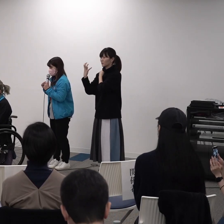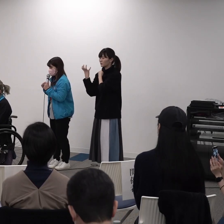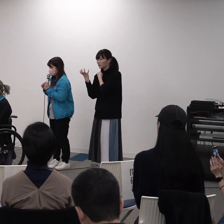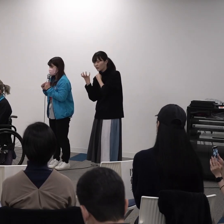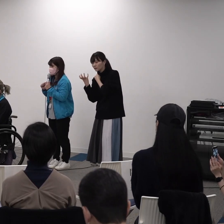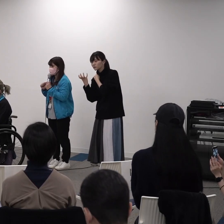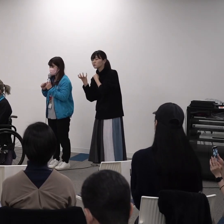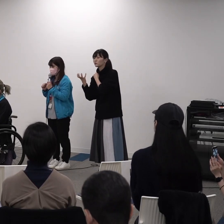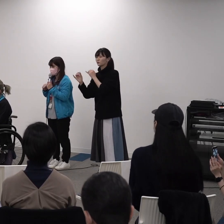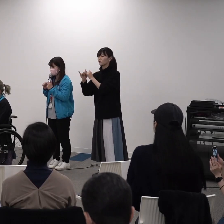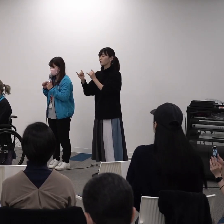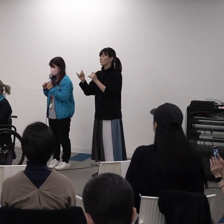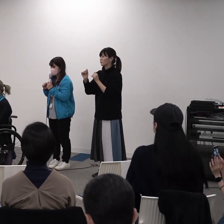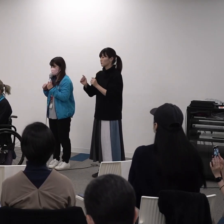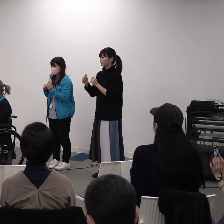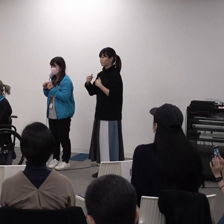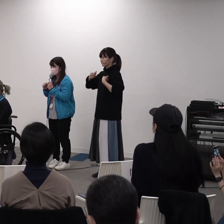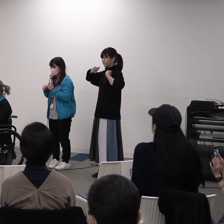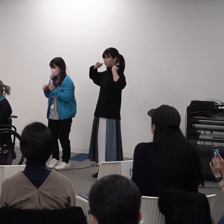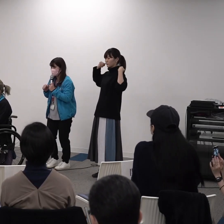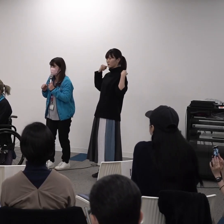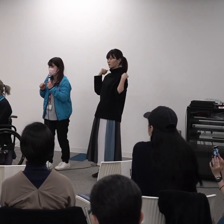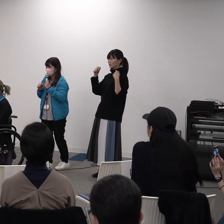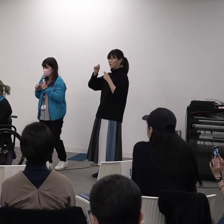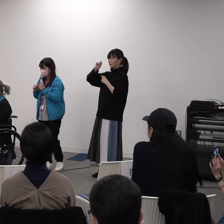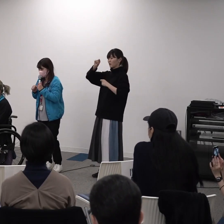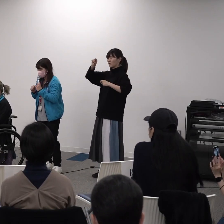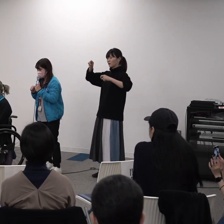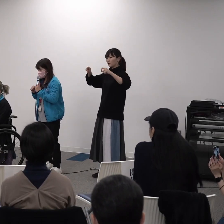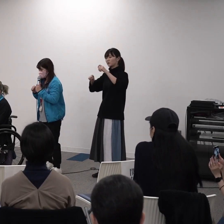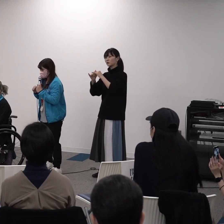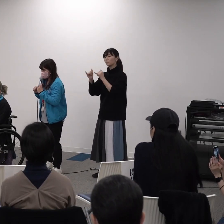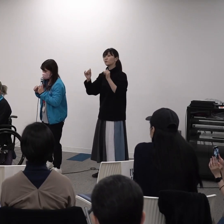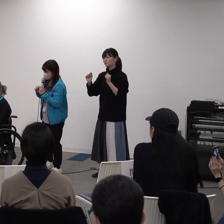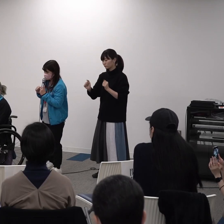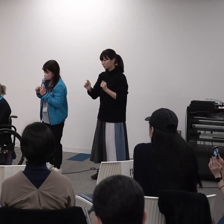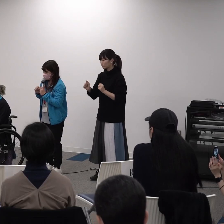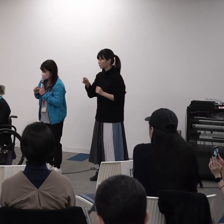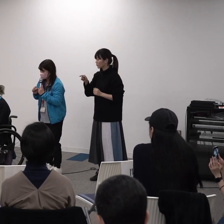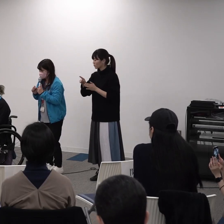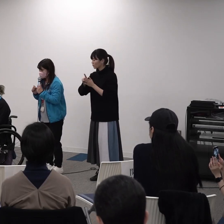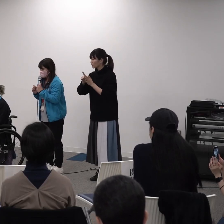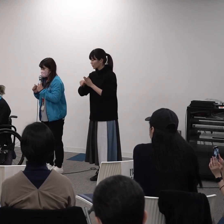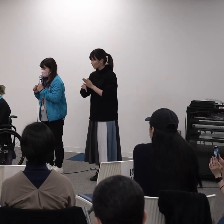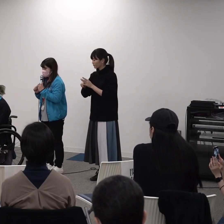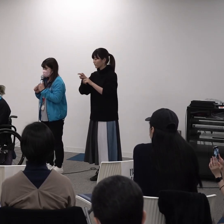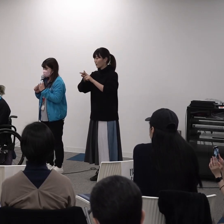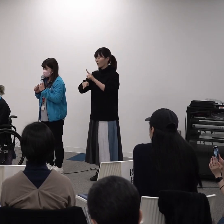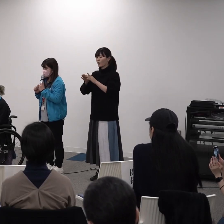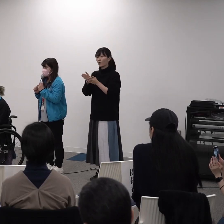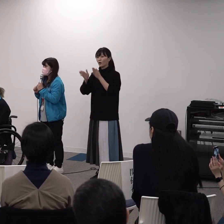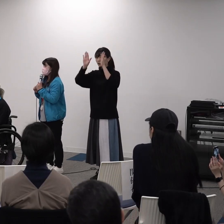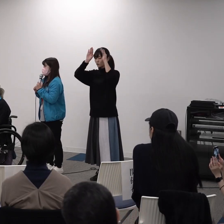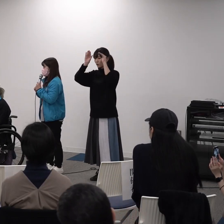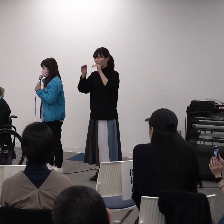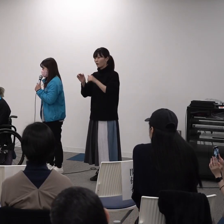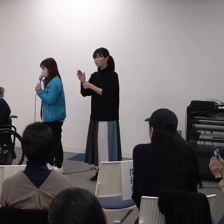する方もいて 上着を脱ぐのにとても時間がかかる方もいます そのときに介助犬が上着を脱ぐお手伝いをしてくれると